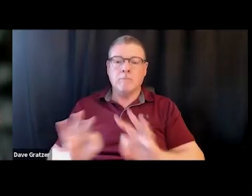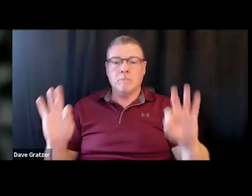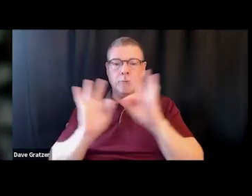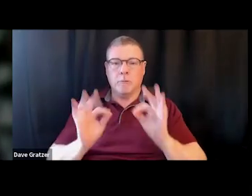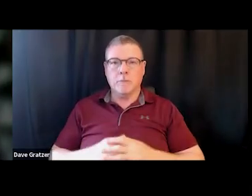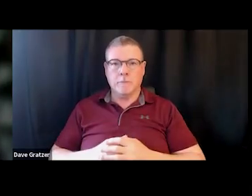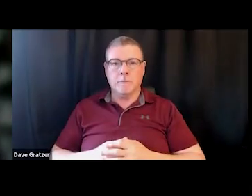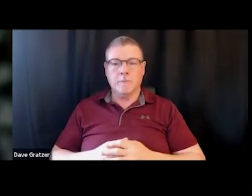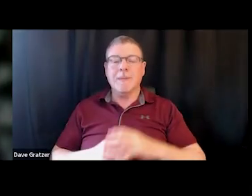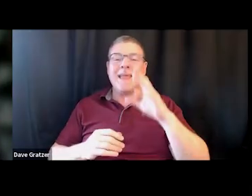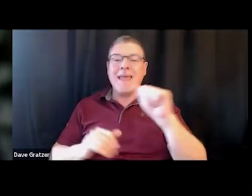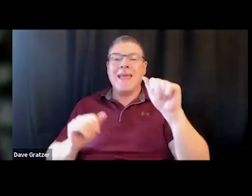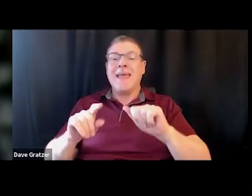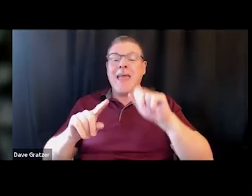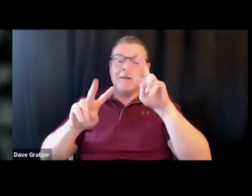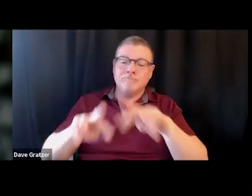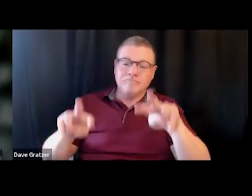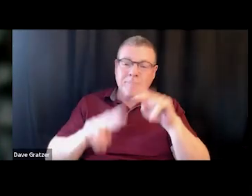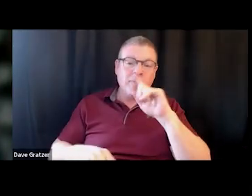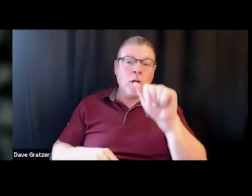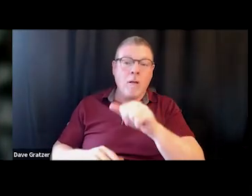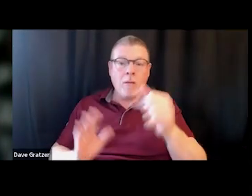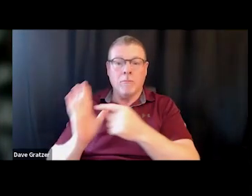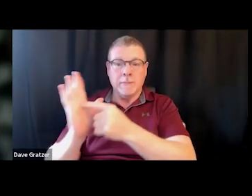Pueden evaluar algunos otros síntomas en curso y podría ser el punto clave